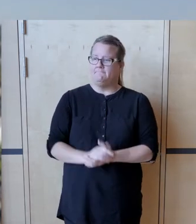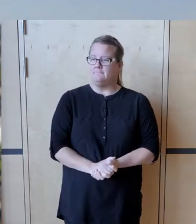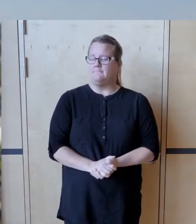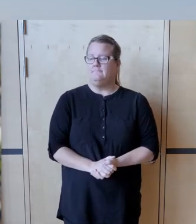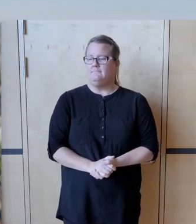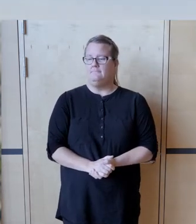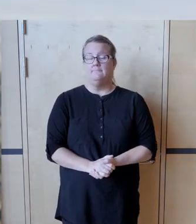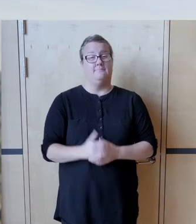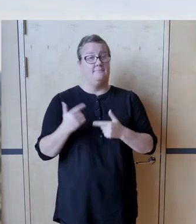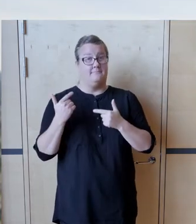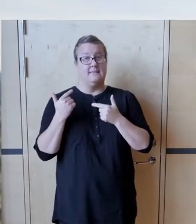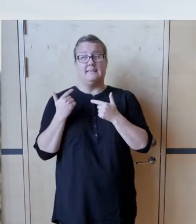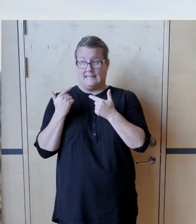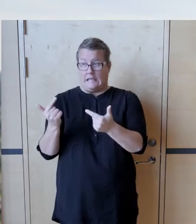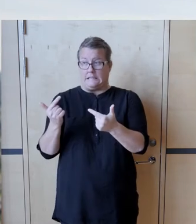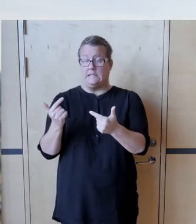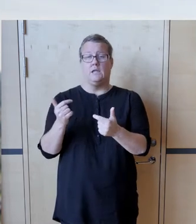Jag tänker det vara ledamöter och höra det